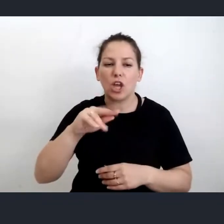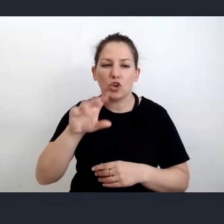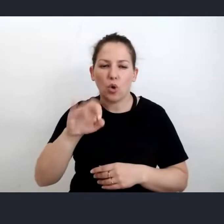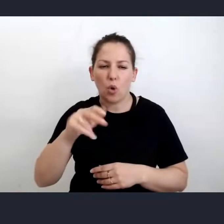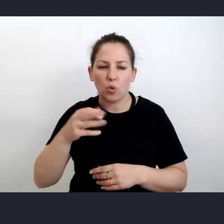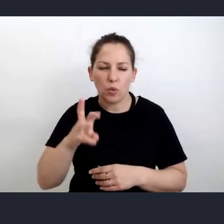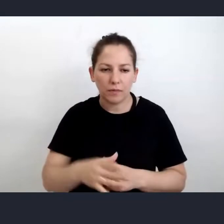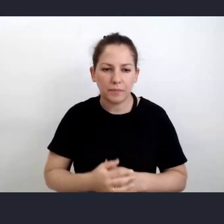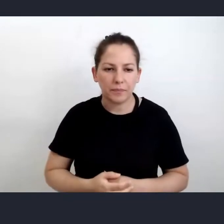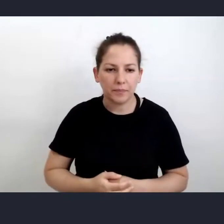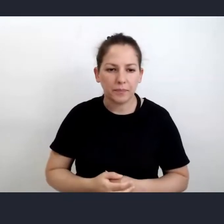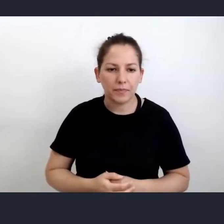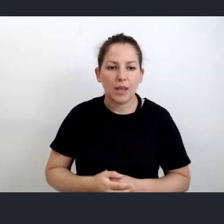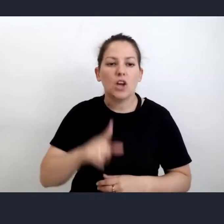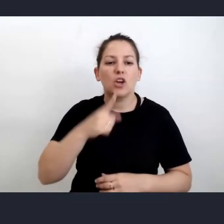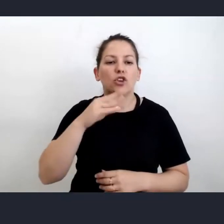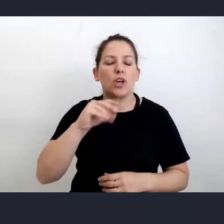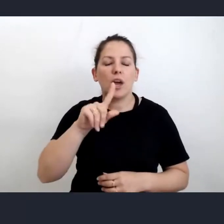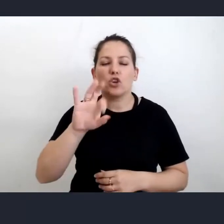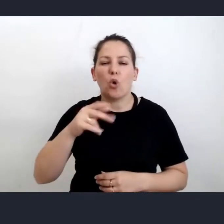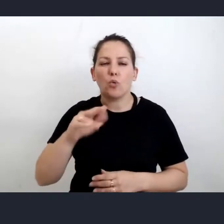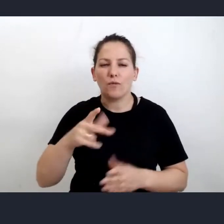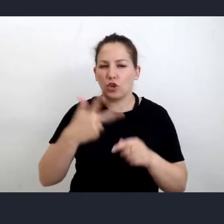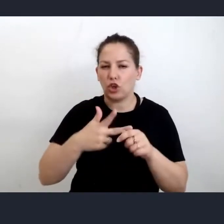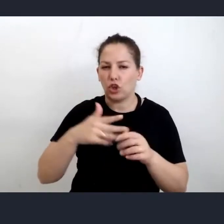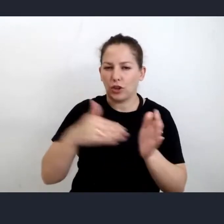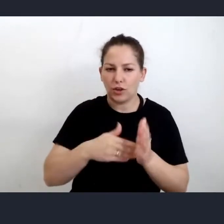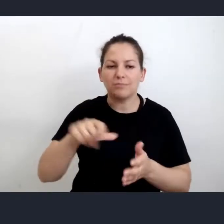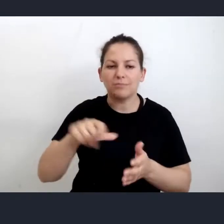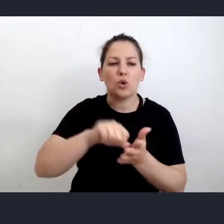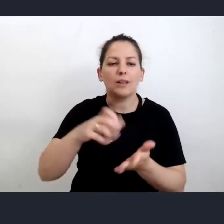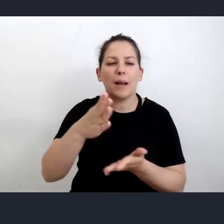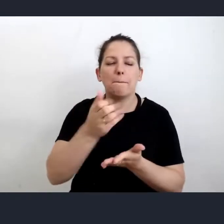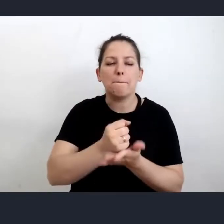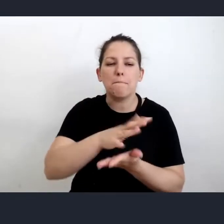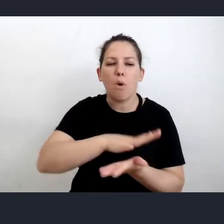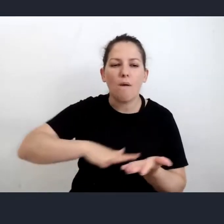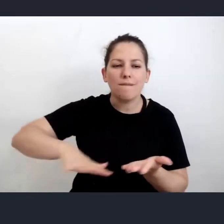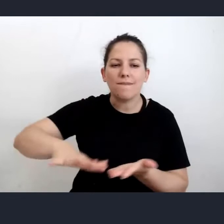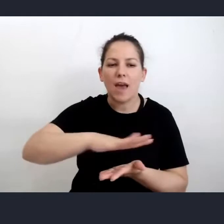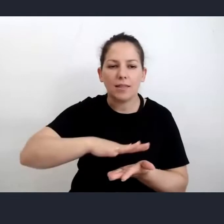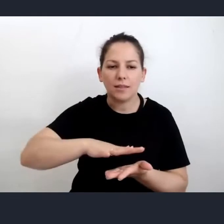Dzierżoniów jest miastem 30-tysięcznym. Jesteśmy stolicą powiatu. Jesteśmy u podnóża Gór Sowich.